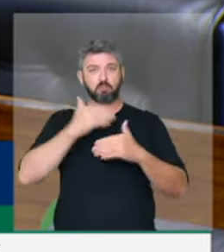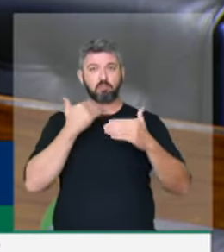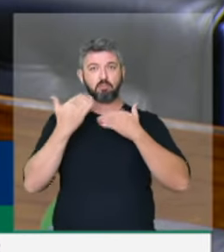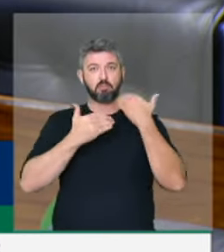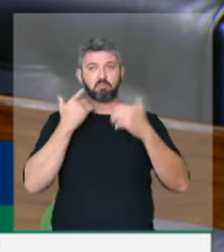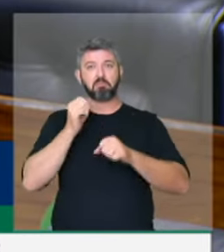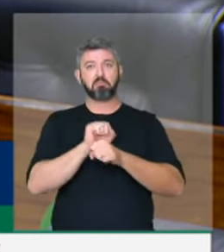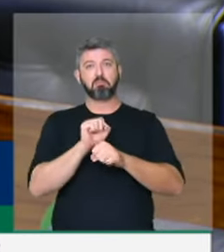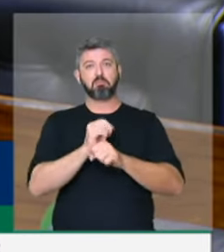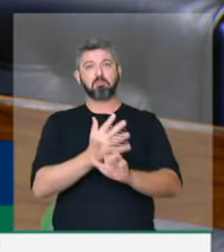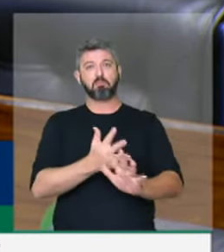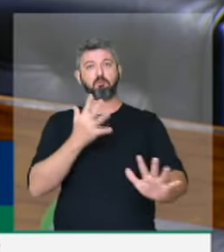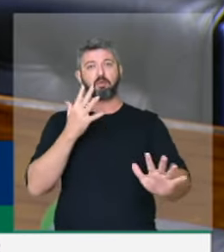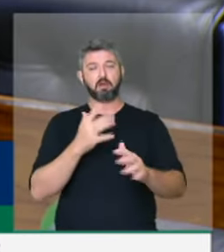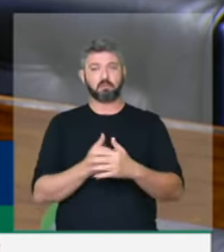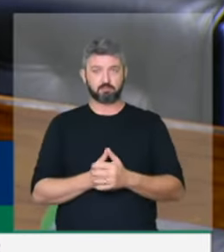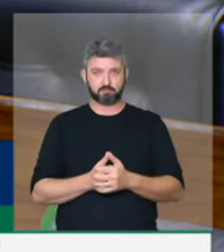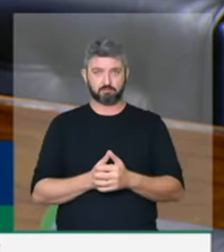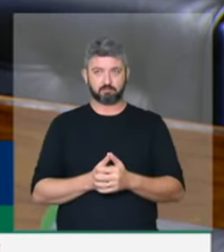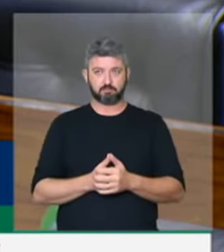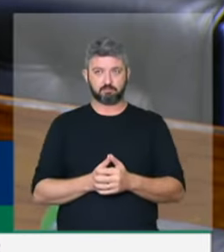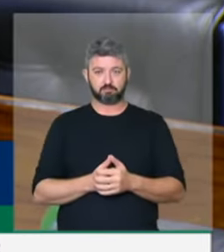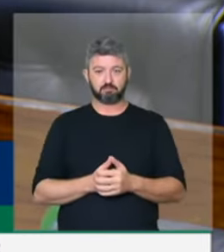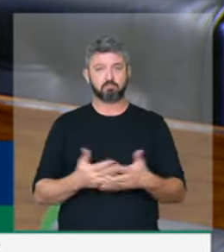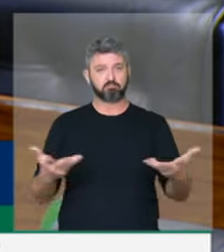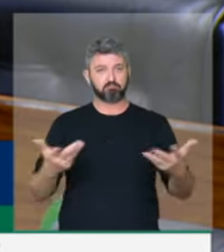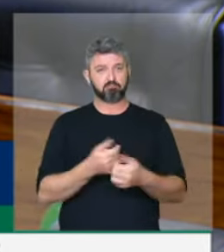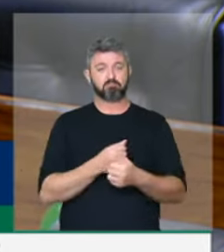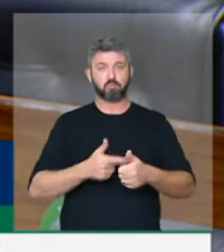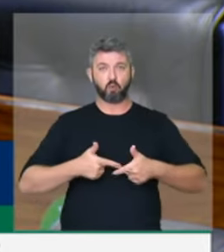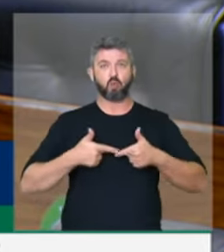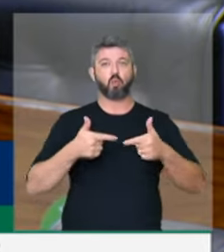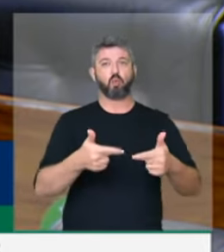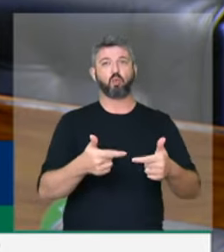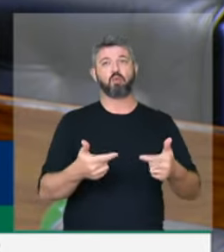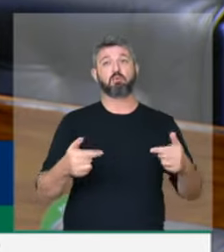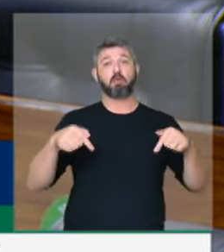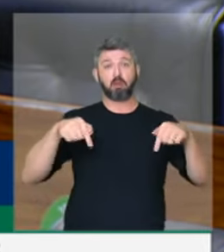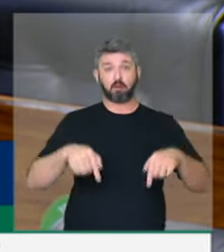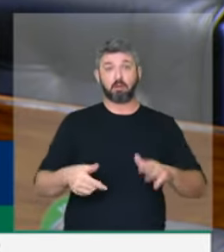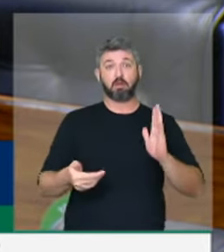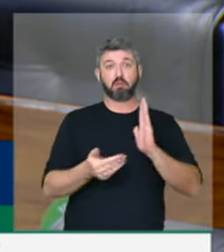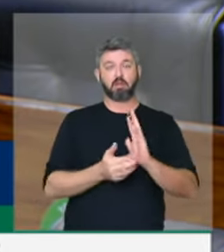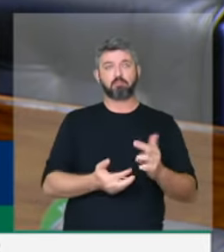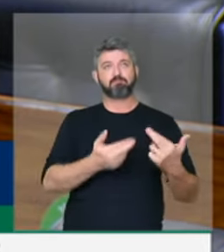UMA BELA INICIATIVA. A CÂMARA CUMPRE UM PAPEL IMPORTANTE. DE COLABORAR COM A AMPLIAÇÃO DE ATENDIMENTO É POPULAÇÃO QUE